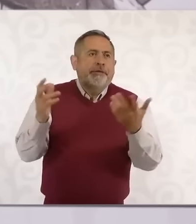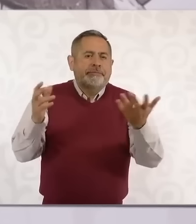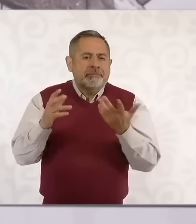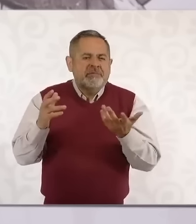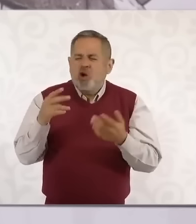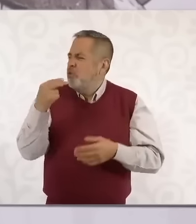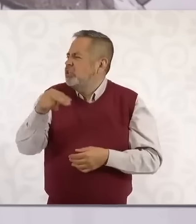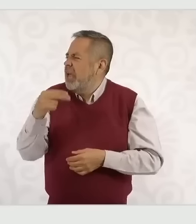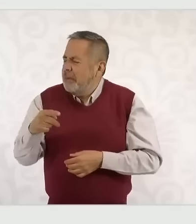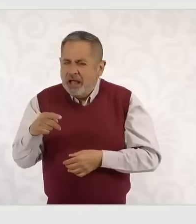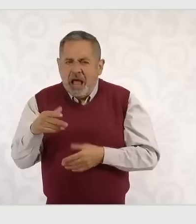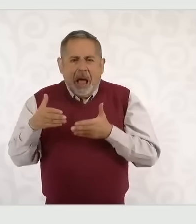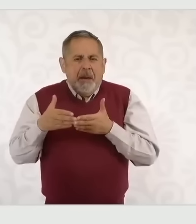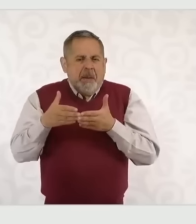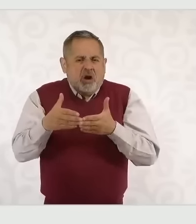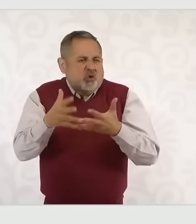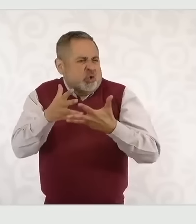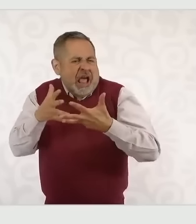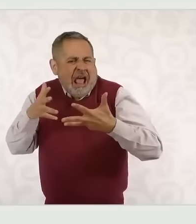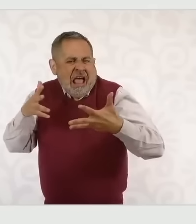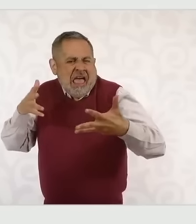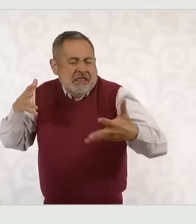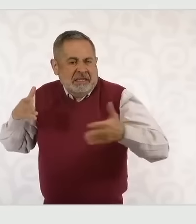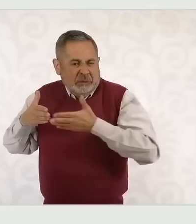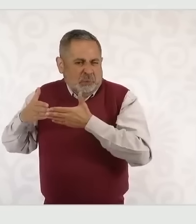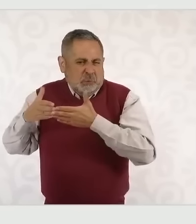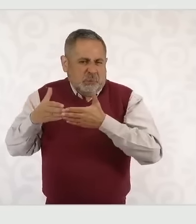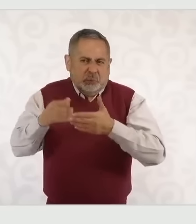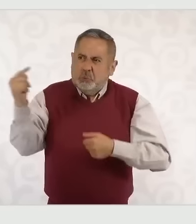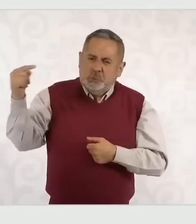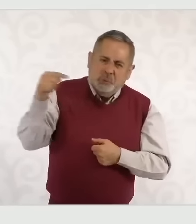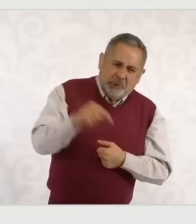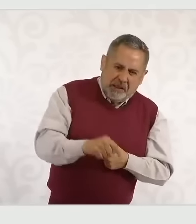¿cómo se llaman los grandes barcos, eh un crucero va a venir a México,